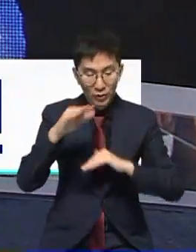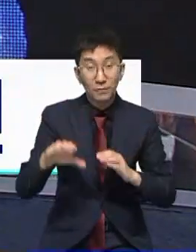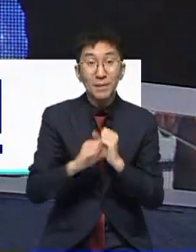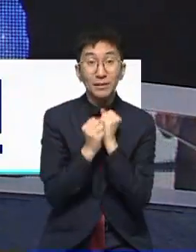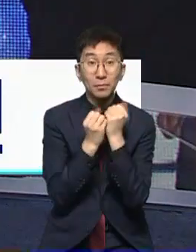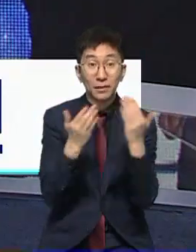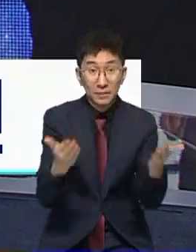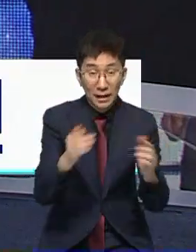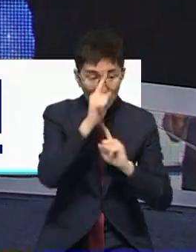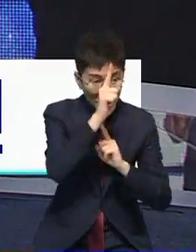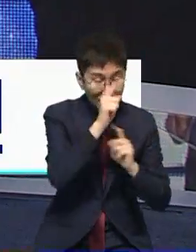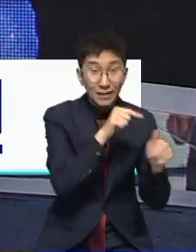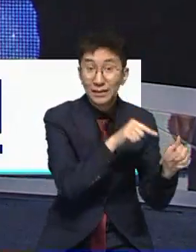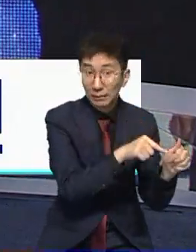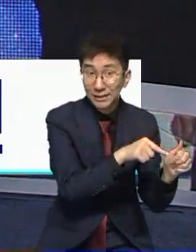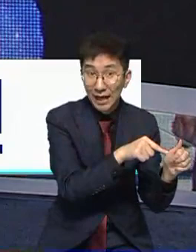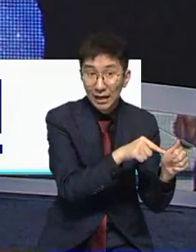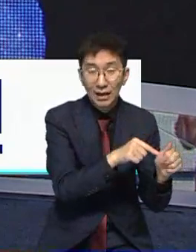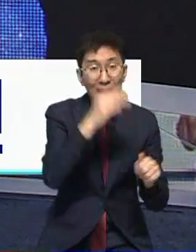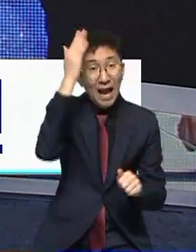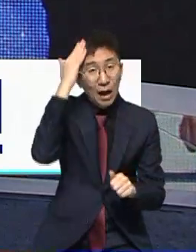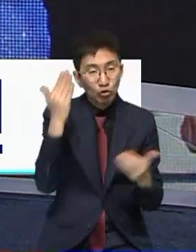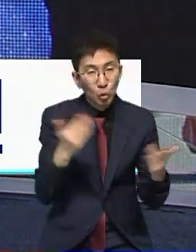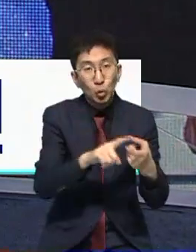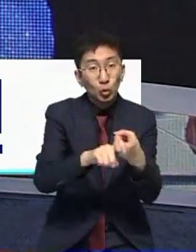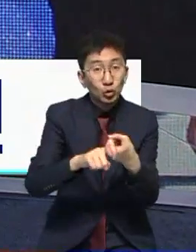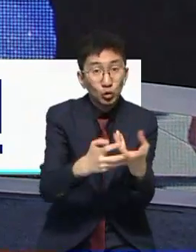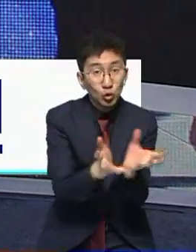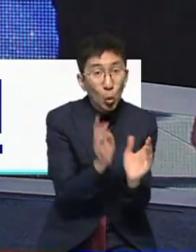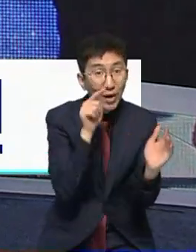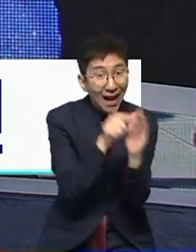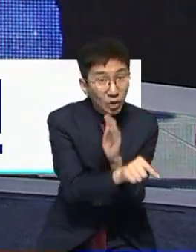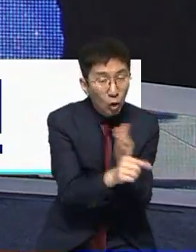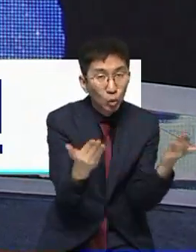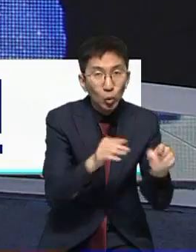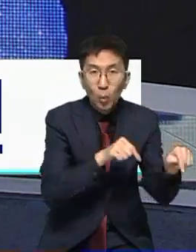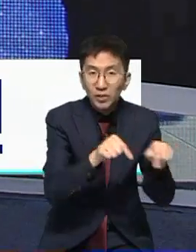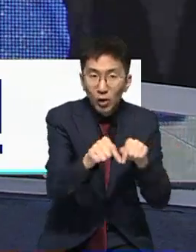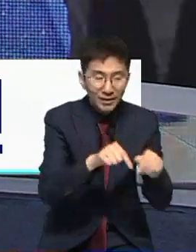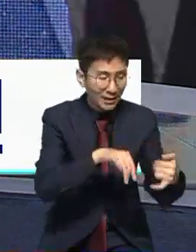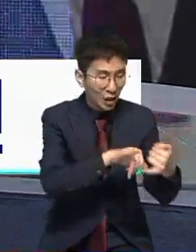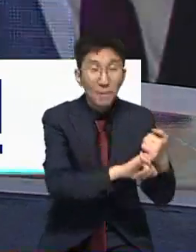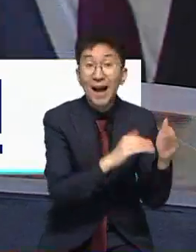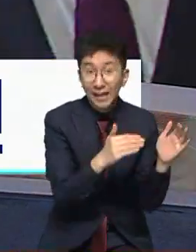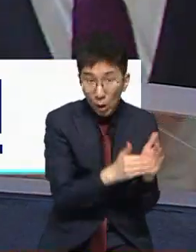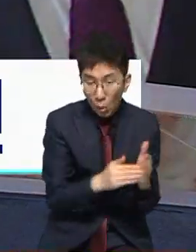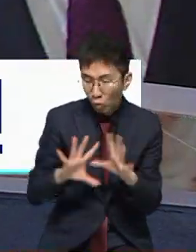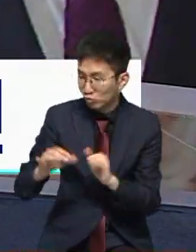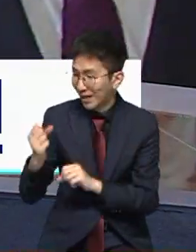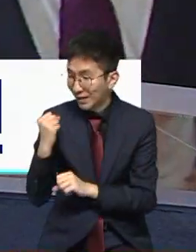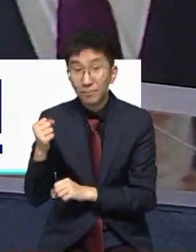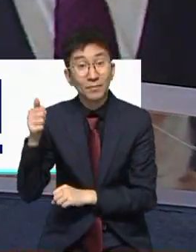민주당 이재명 후보는 한국노총을 찾아서 노동 정책 협약을 맺었고 국민의힘 윤석열